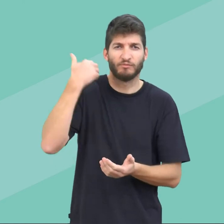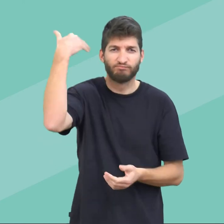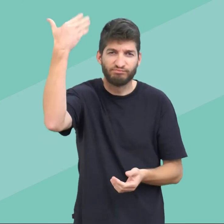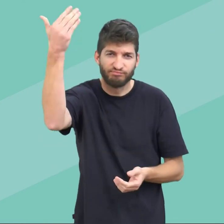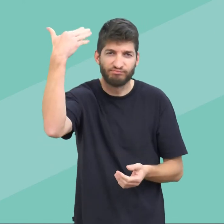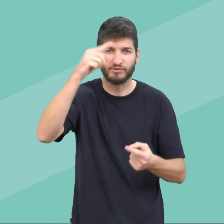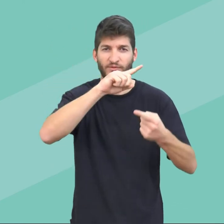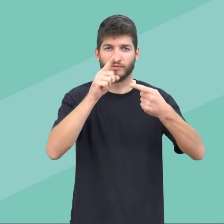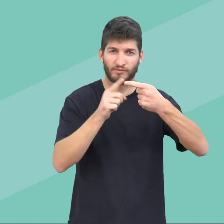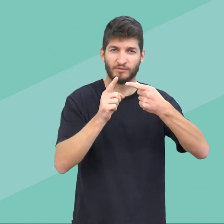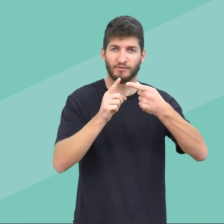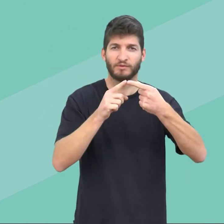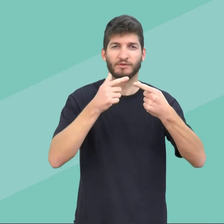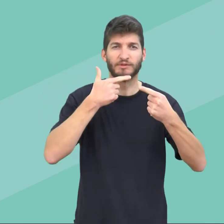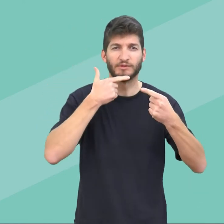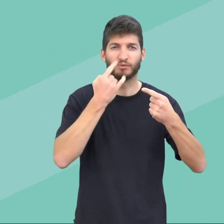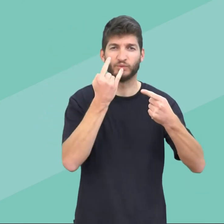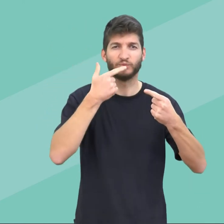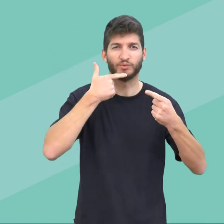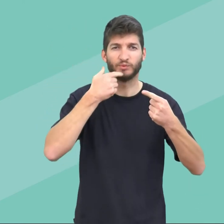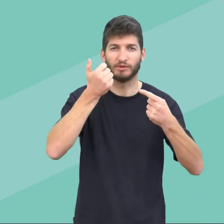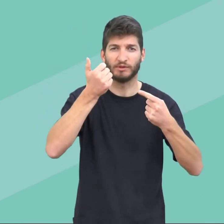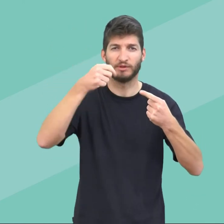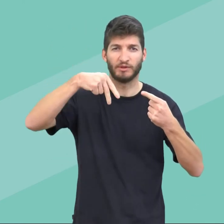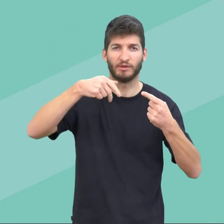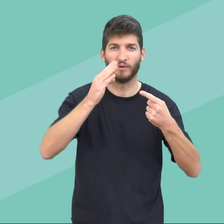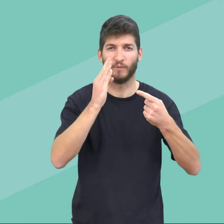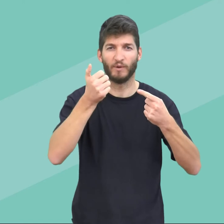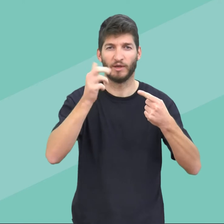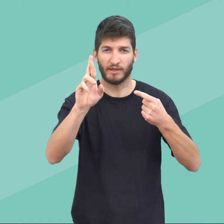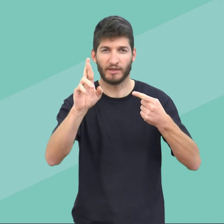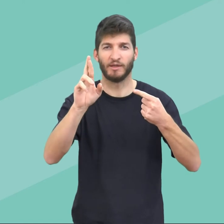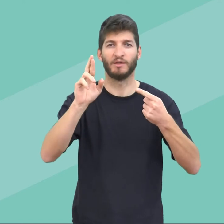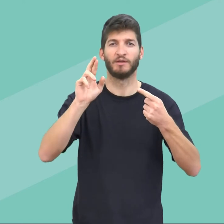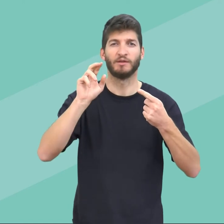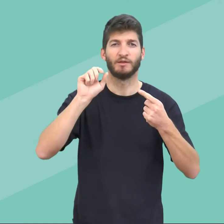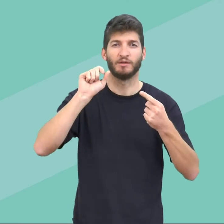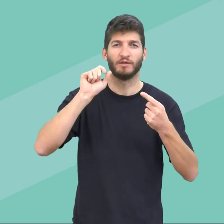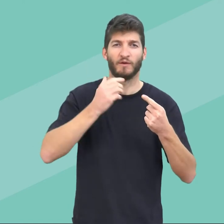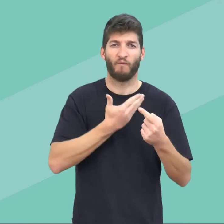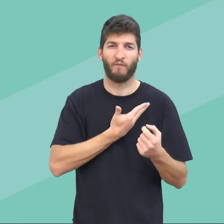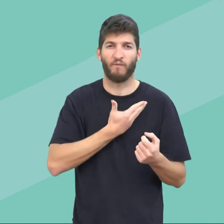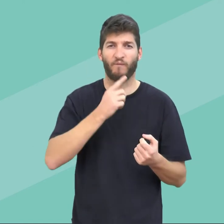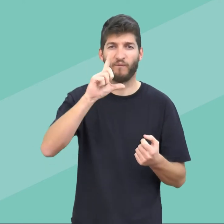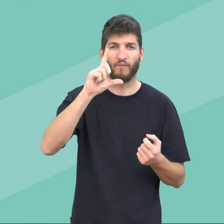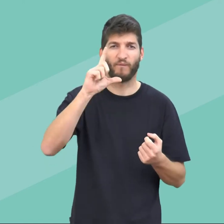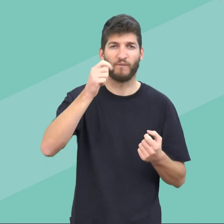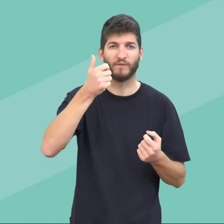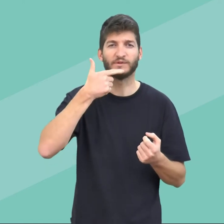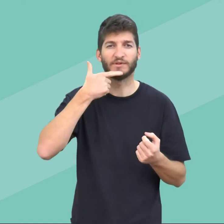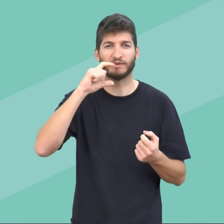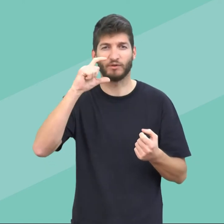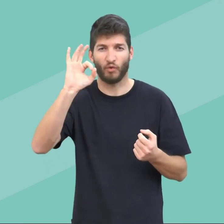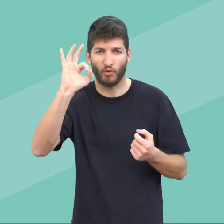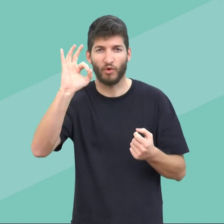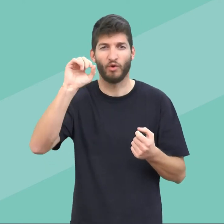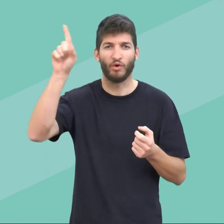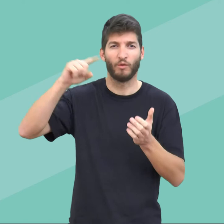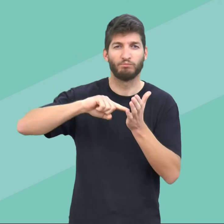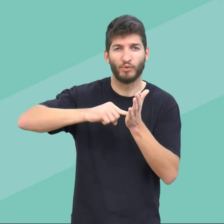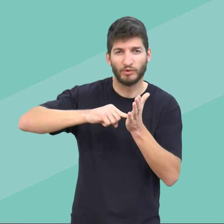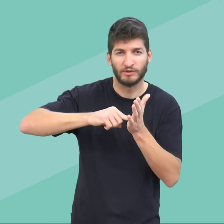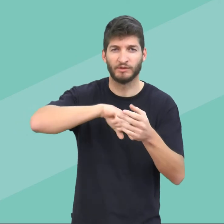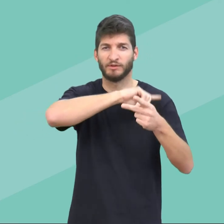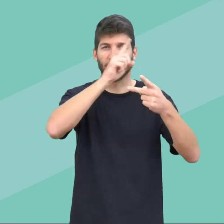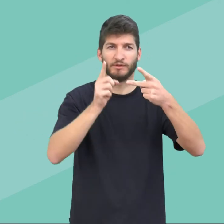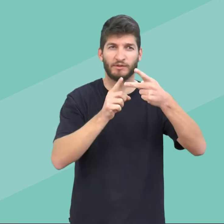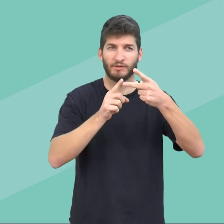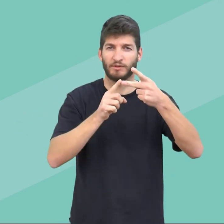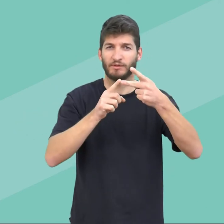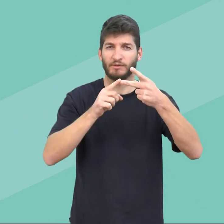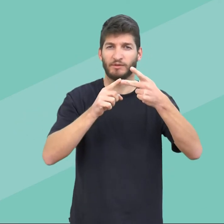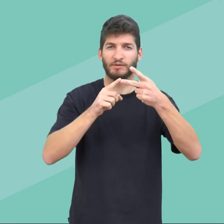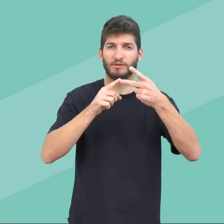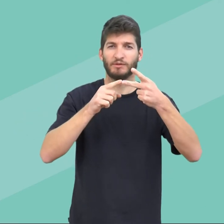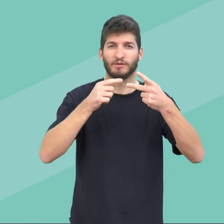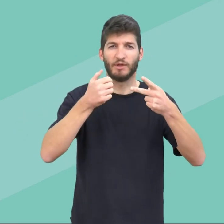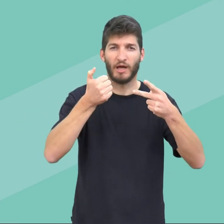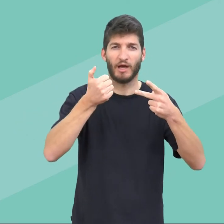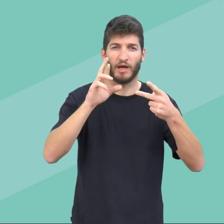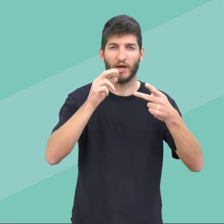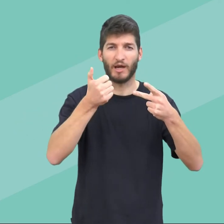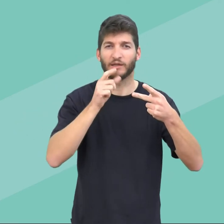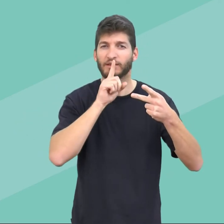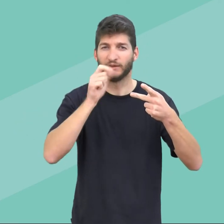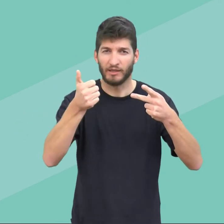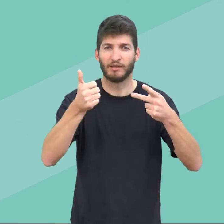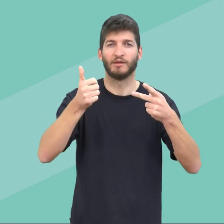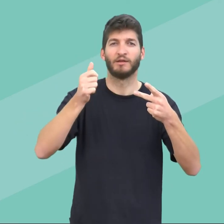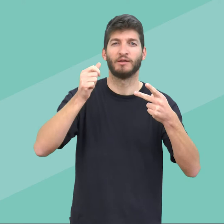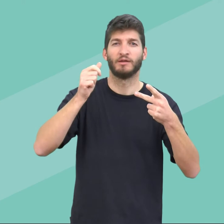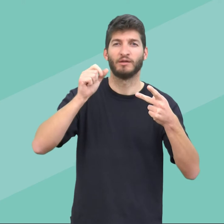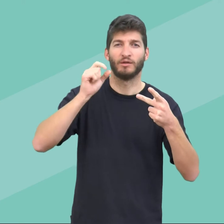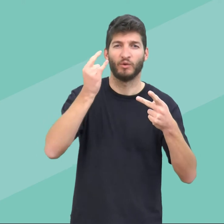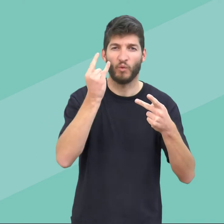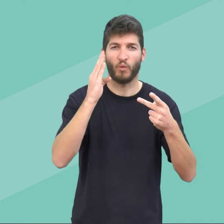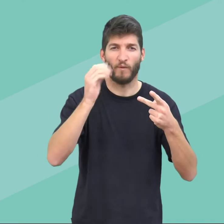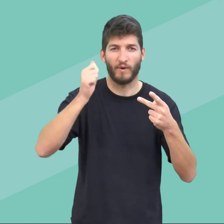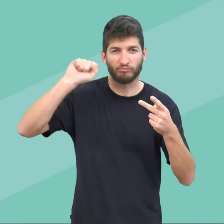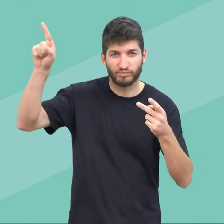Claudio Suasnabar, FLACSO, Nicolás Arata, UBA,